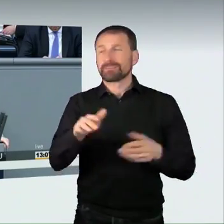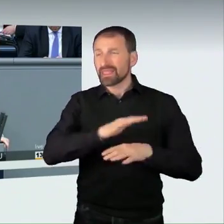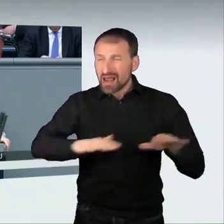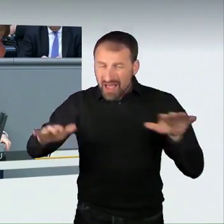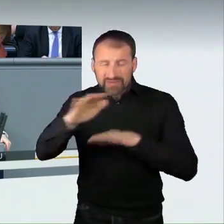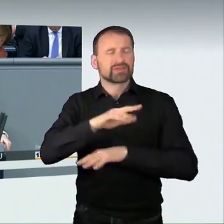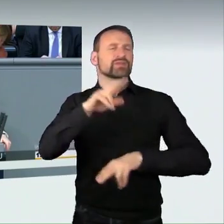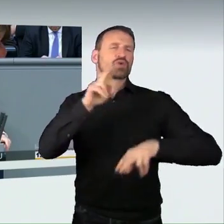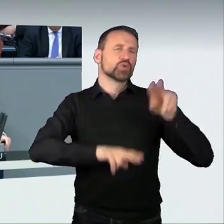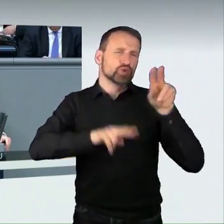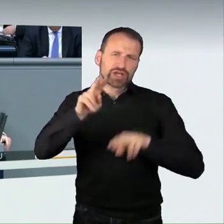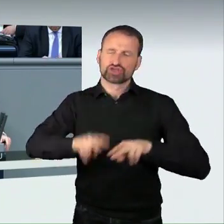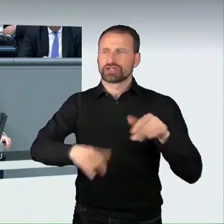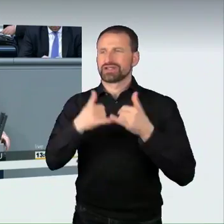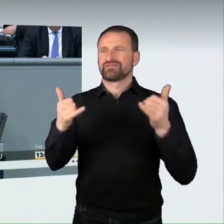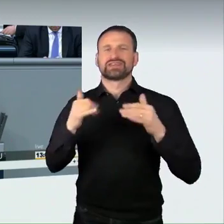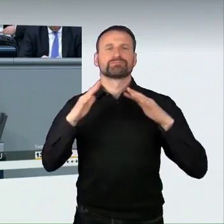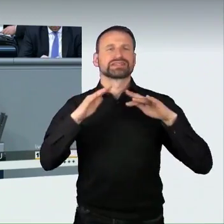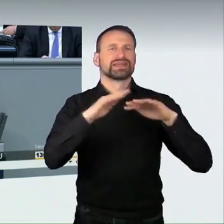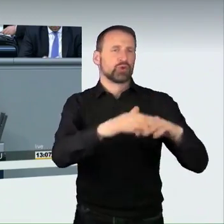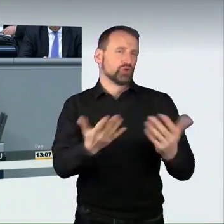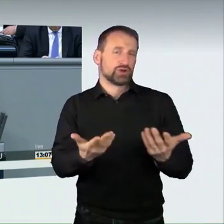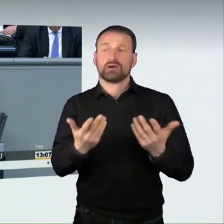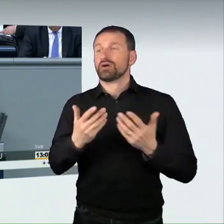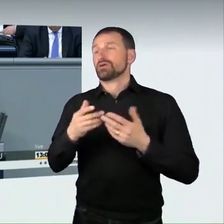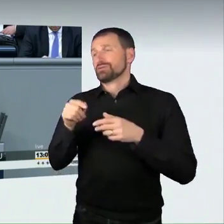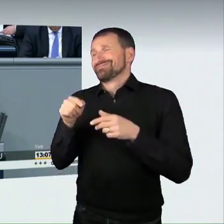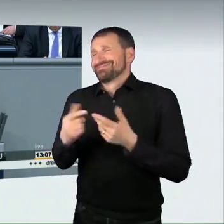um einen Mietmarkt am Laufen zu halten. Deshalb sage ich noch einmal,